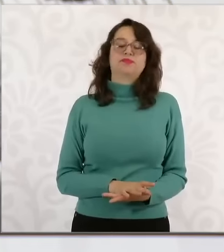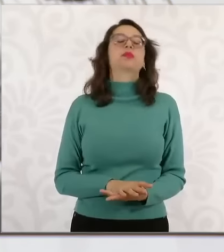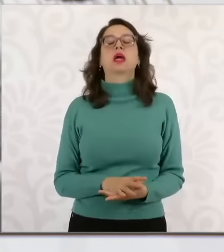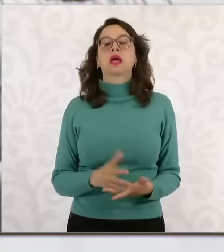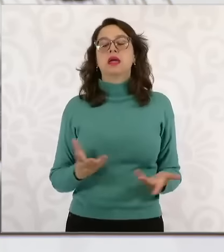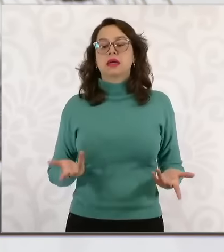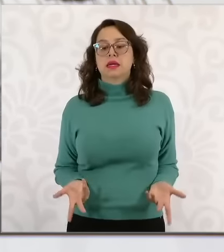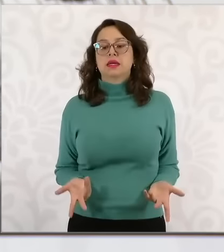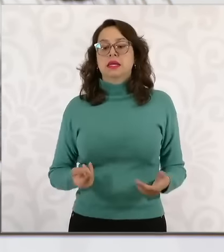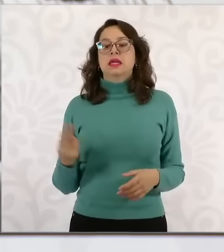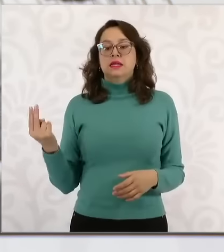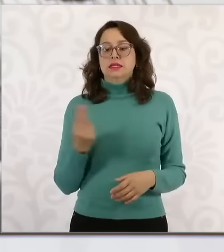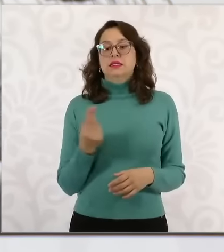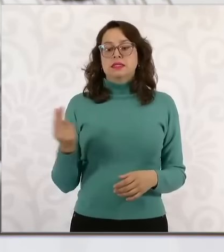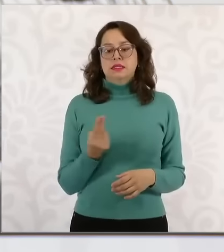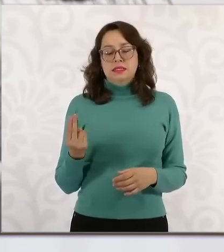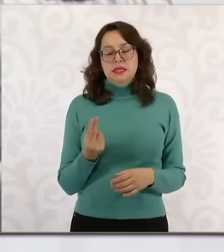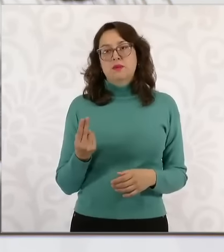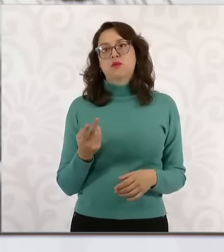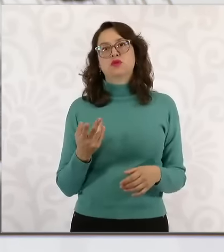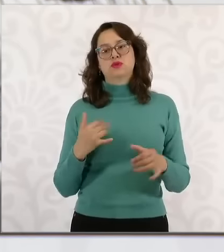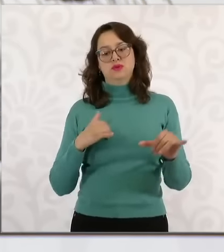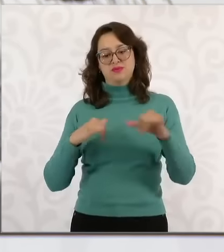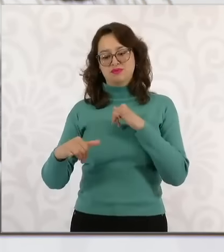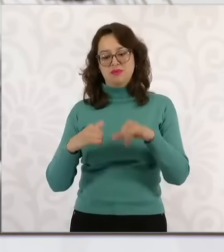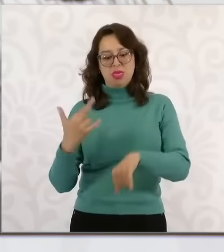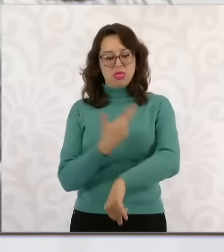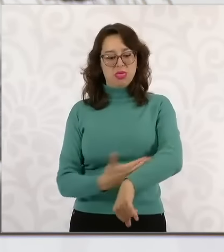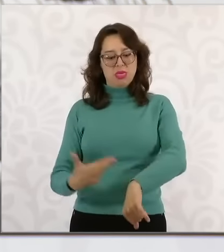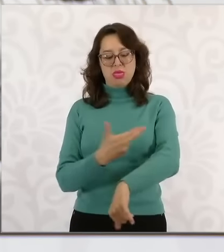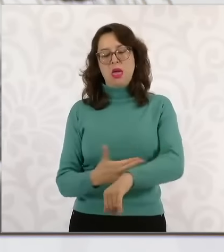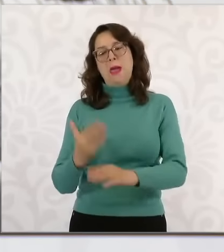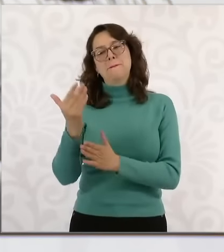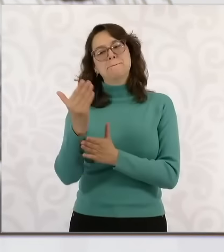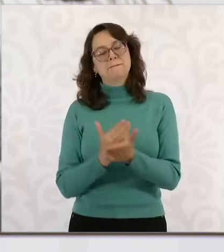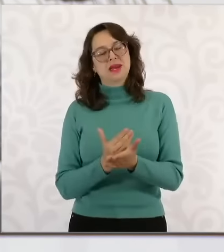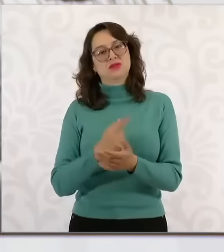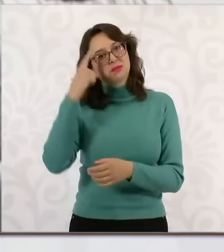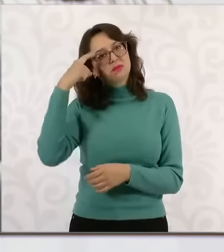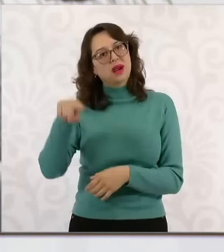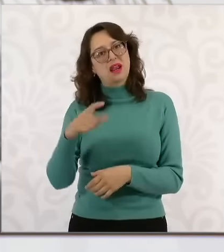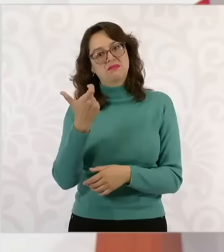no requiera tantos recursos y que identifique las zonas de riesgo en coordinación con la Federación,